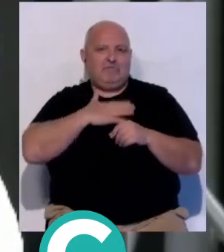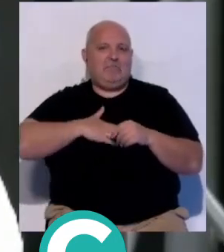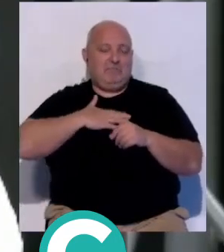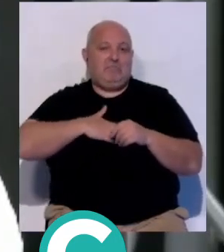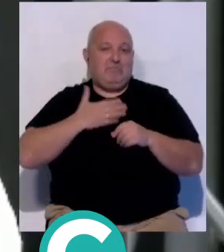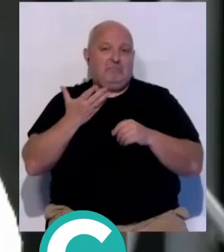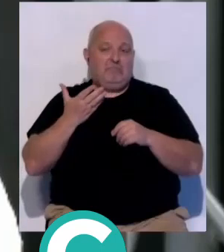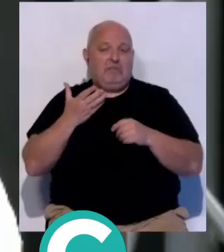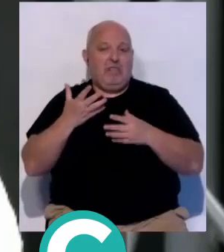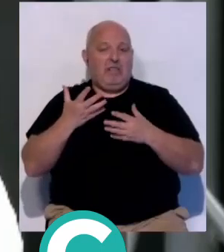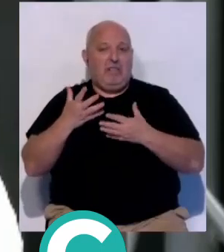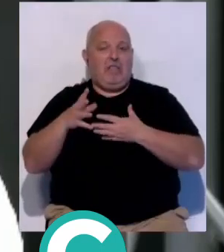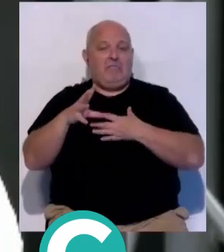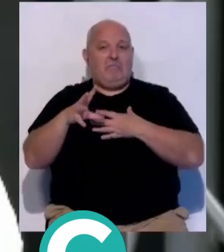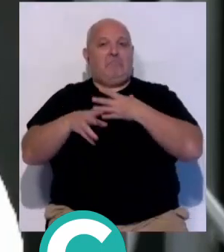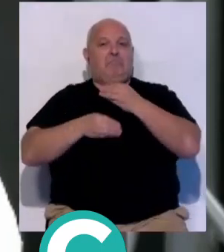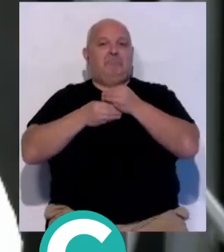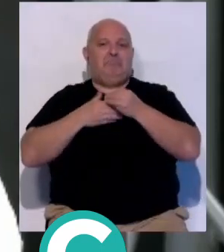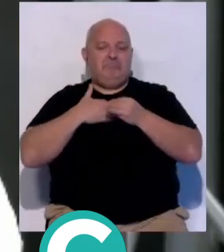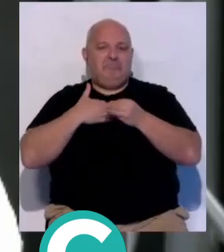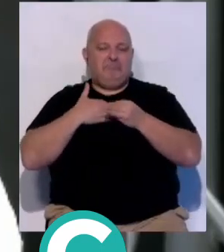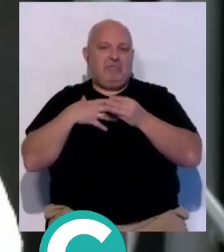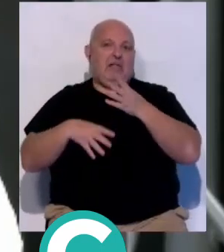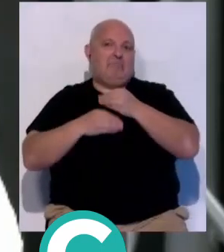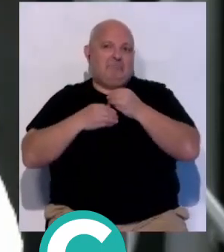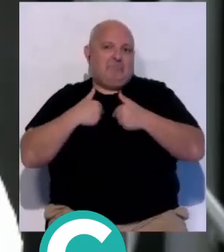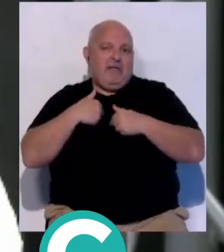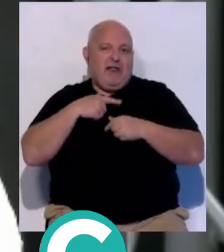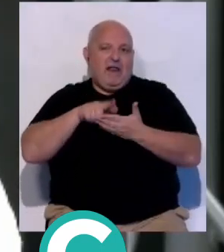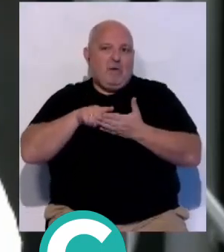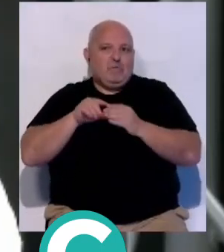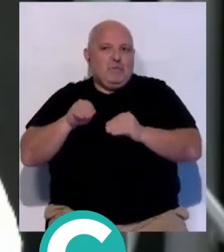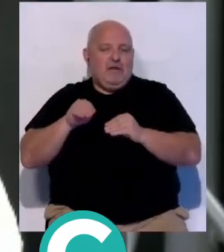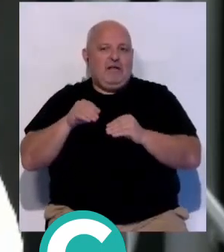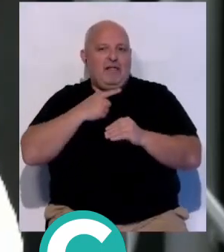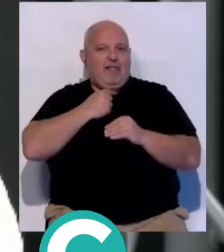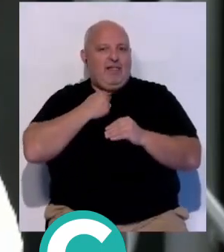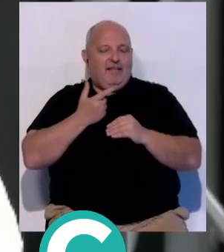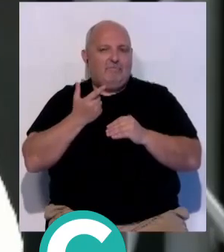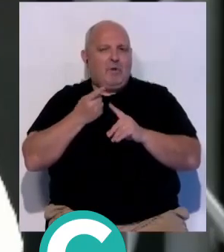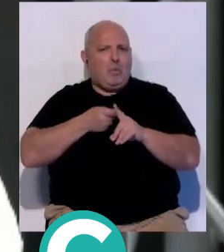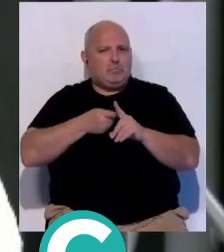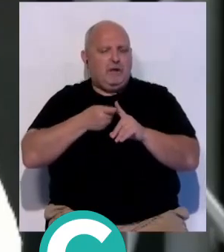adoptado adoptado o adquirido ese ese lenguaje que muchas veces que yo incluso sigo utilizando